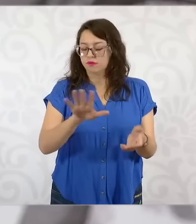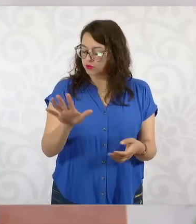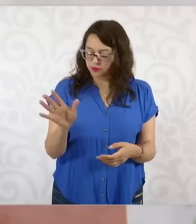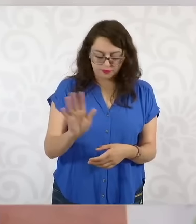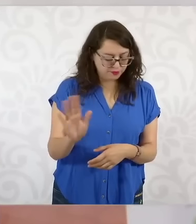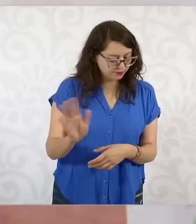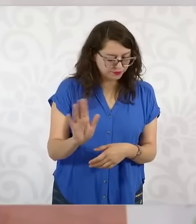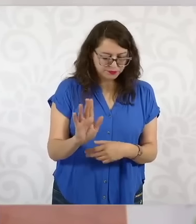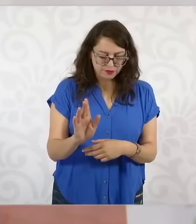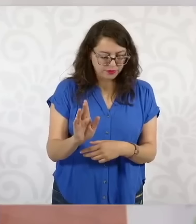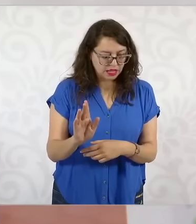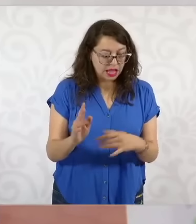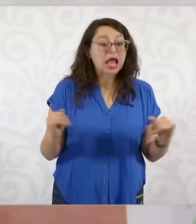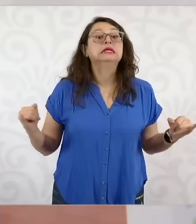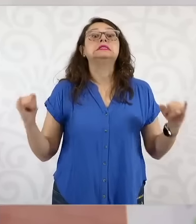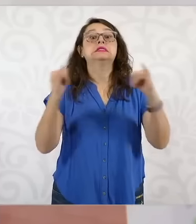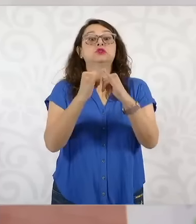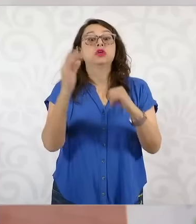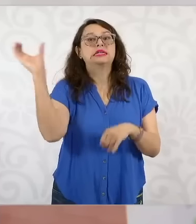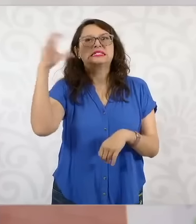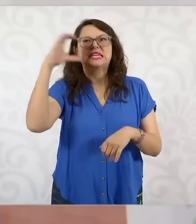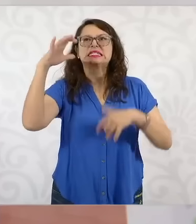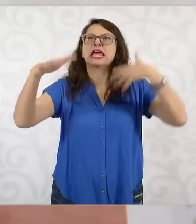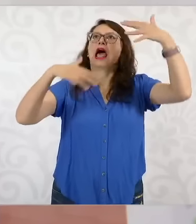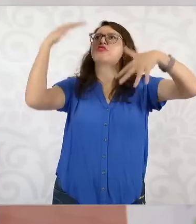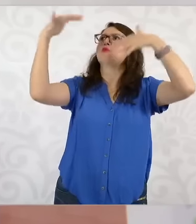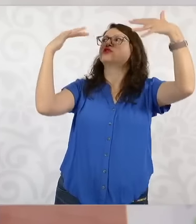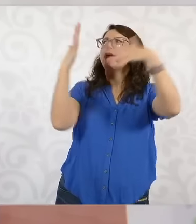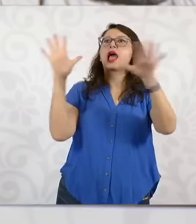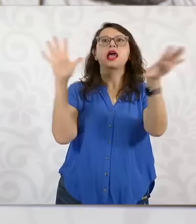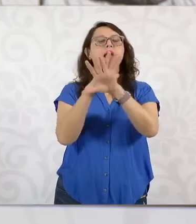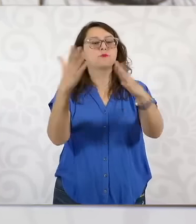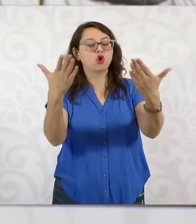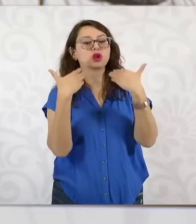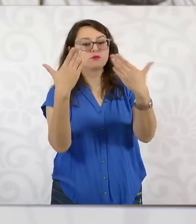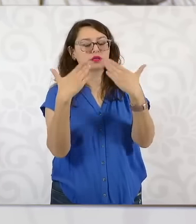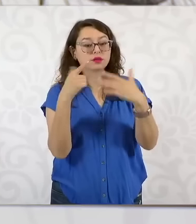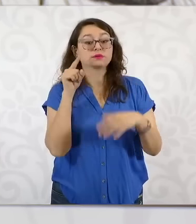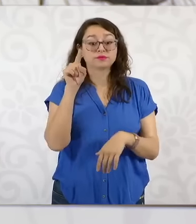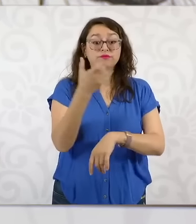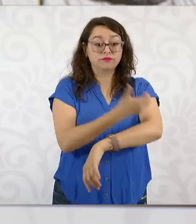ahora Instituto de Ciencias de la Atmósfera y Cambio Climático, coordinó un estudio de la